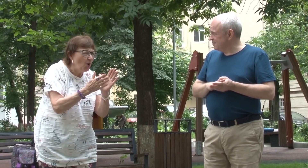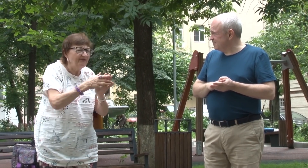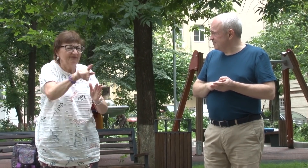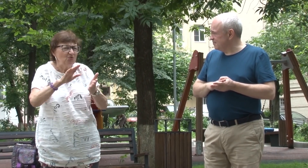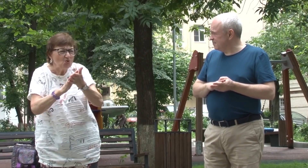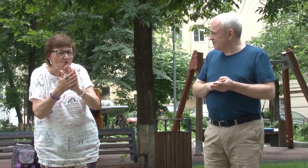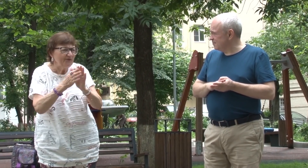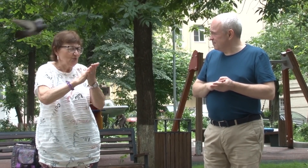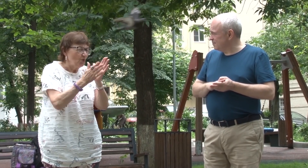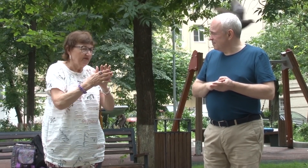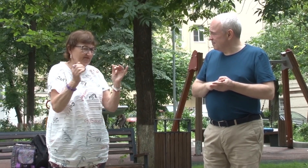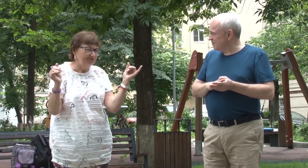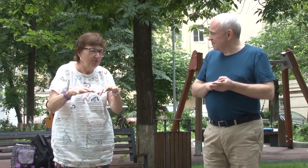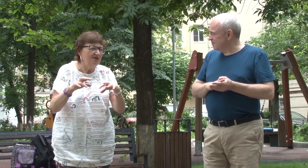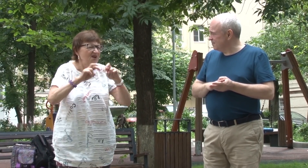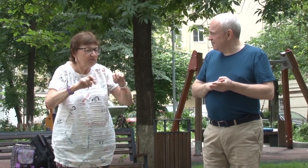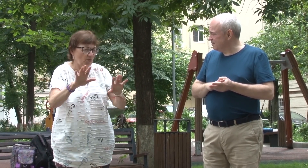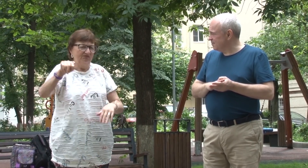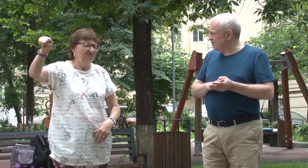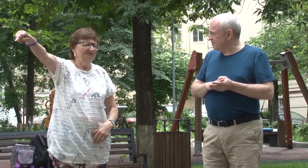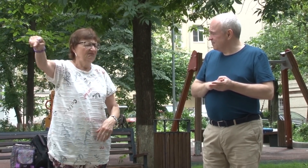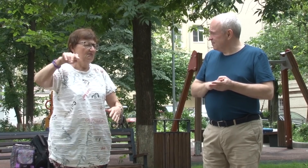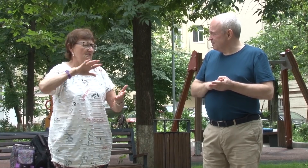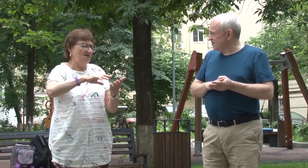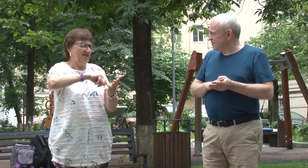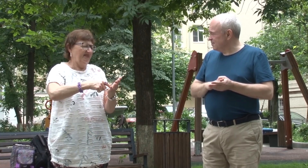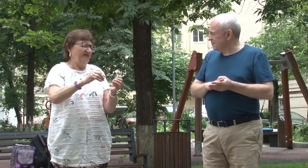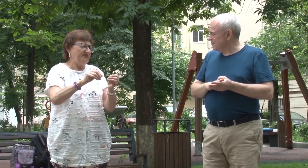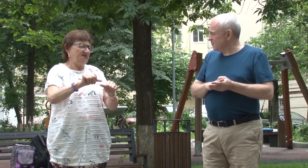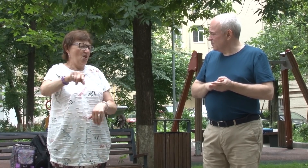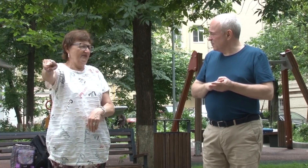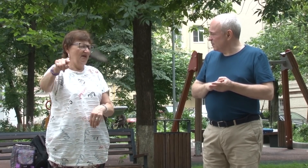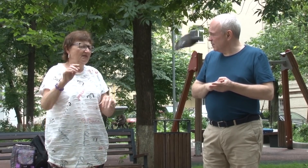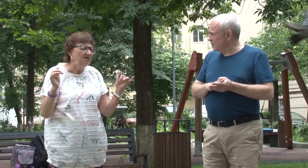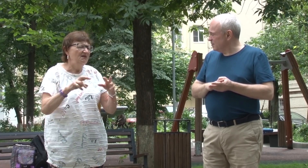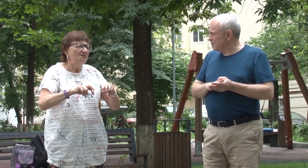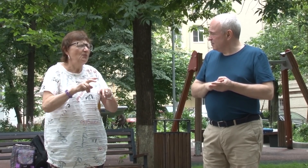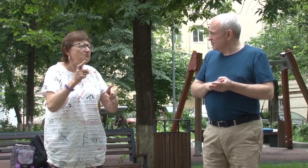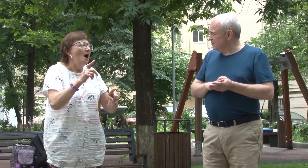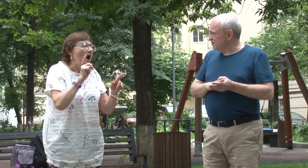Договоры, разборки только там, у столовой. В одной точке. Разбирались там.